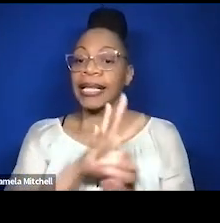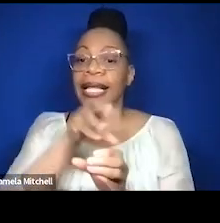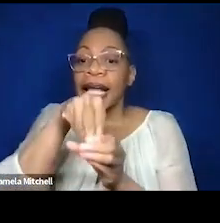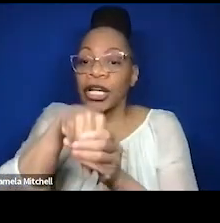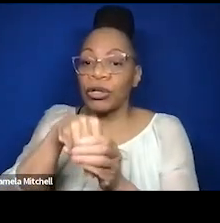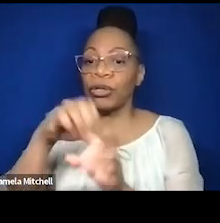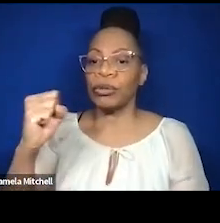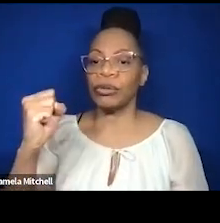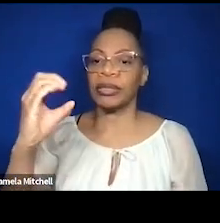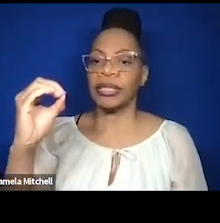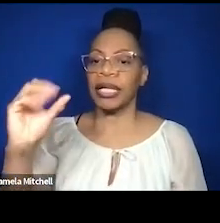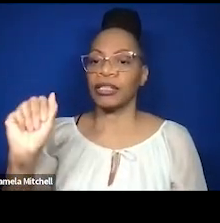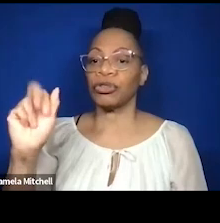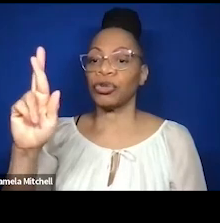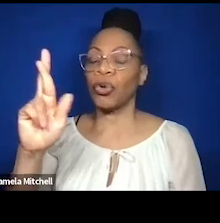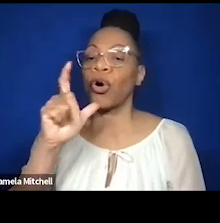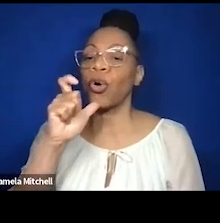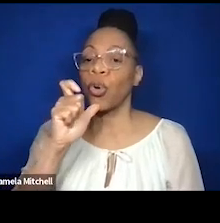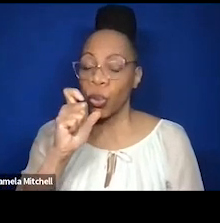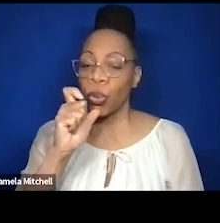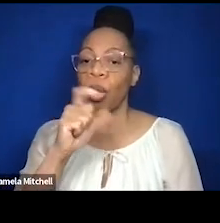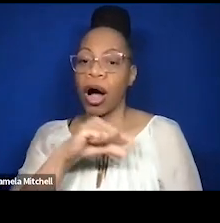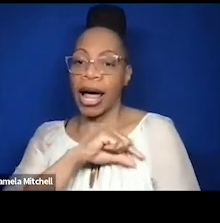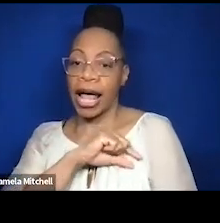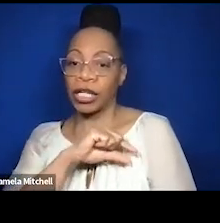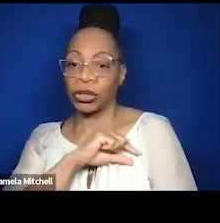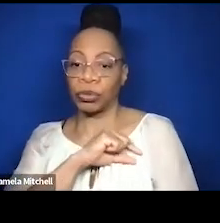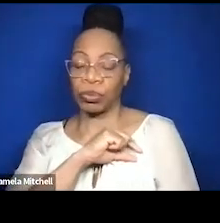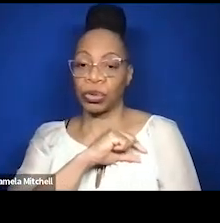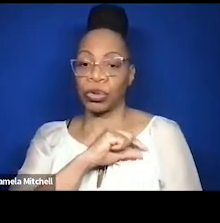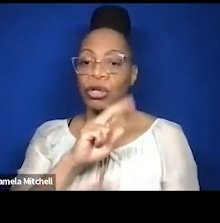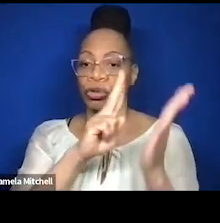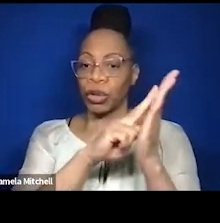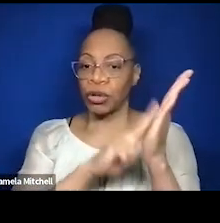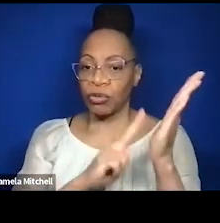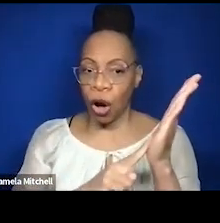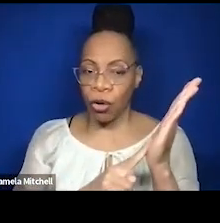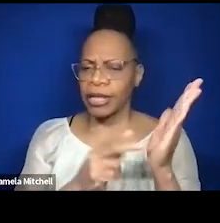que son elegibles para inscribirse en ERE. Pueden hacerlo de varias maneras diferentes: